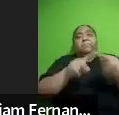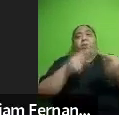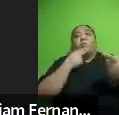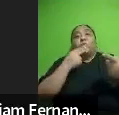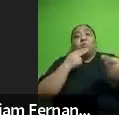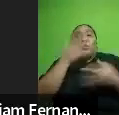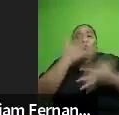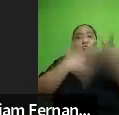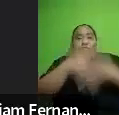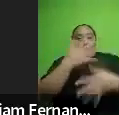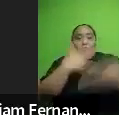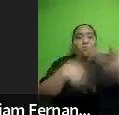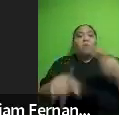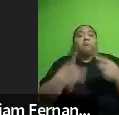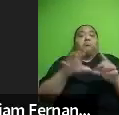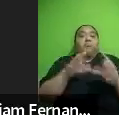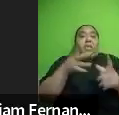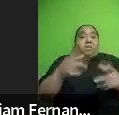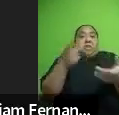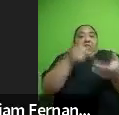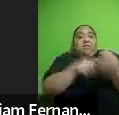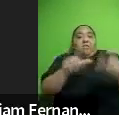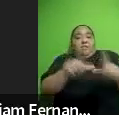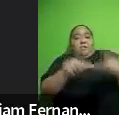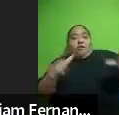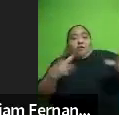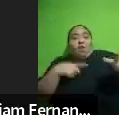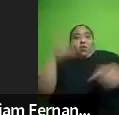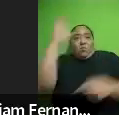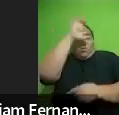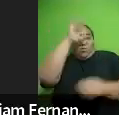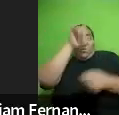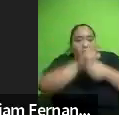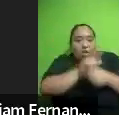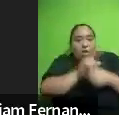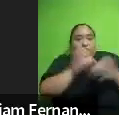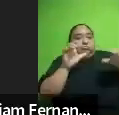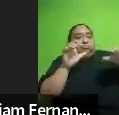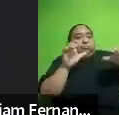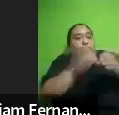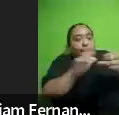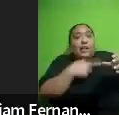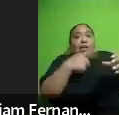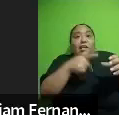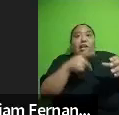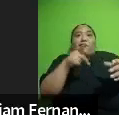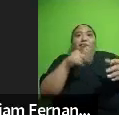señas y y se considera como una y se considera como una minoría lingüística y y cultural tiene una y cultural tiene una cultura